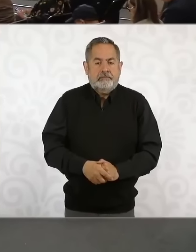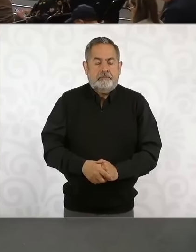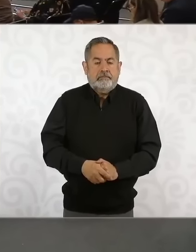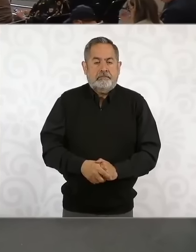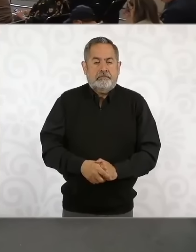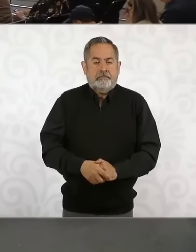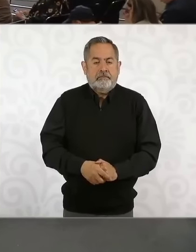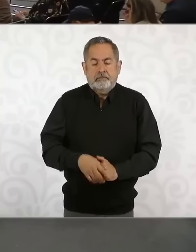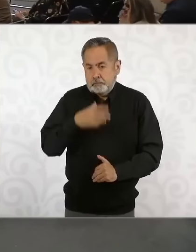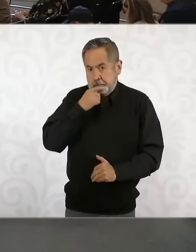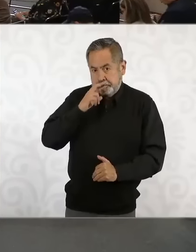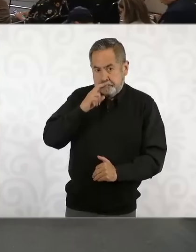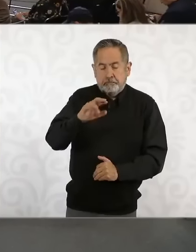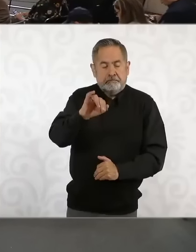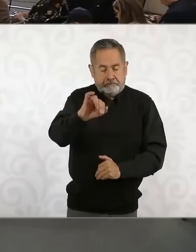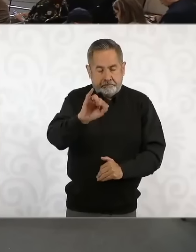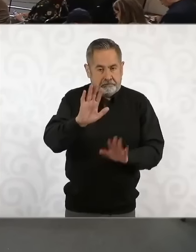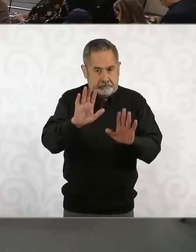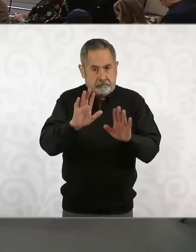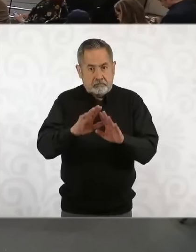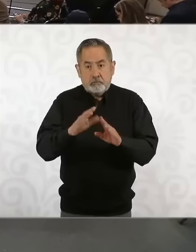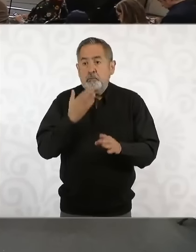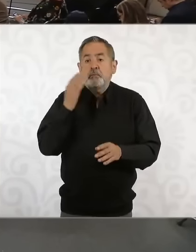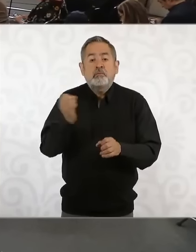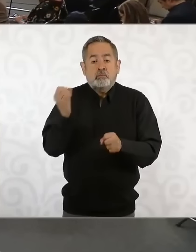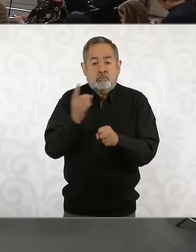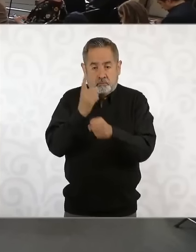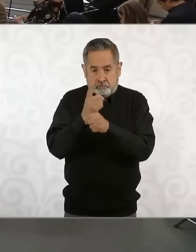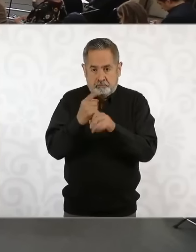Sí. Bueno, primer orden, eh, y es una buena oportunidad para poderlo compartir. Recuerden que